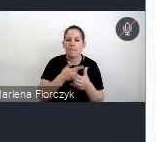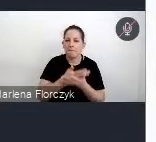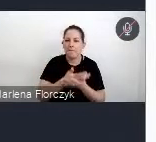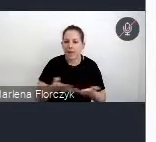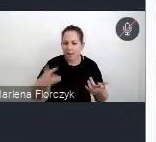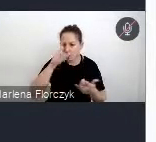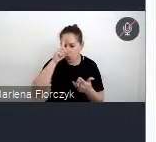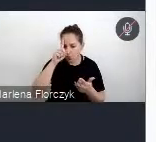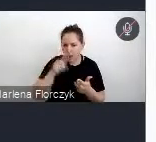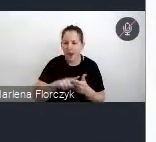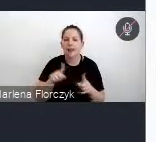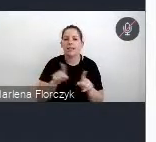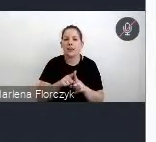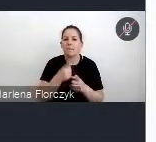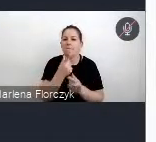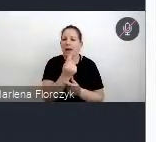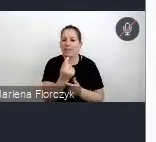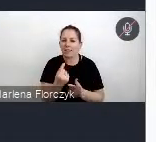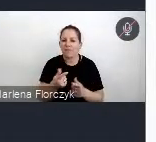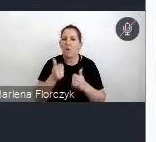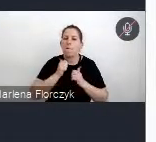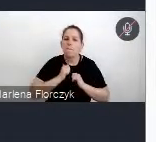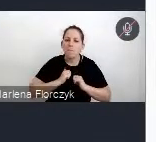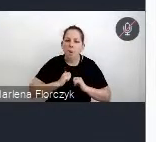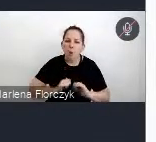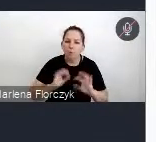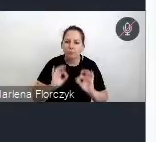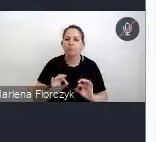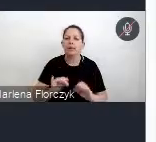ale również partnerstwo, pokój i dobrobyt.